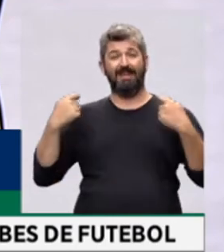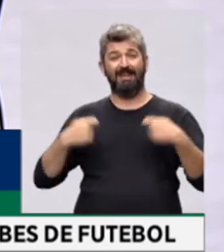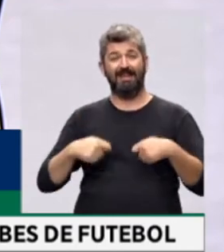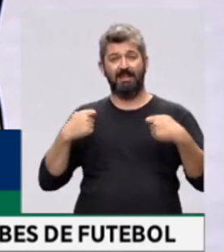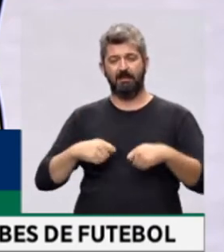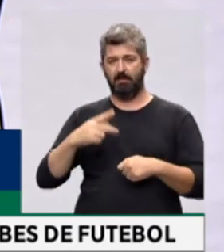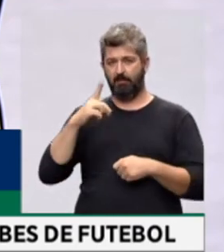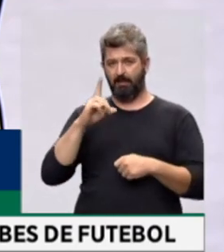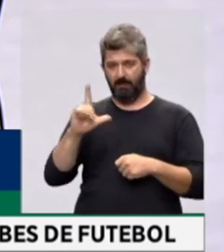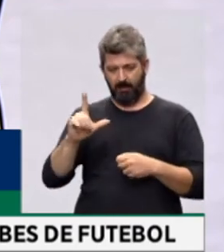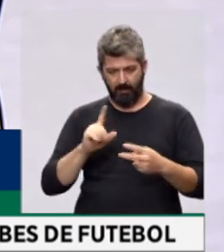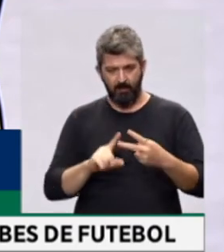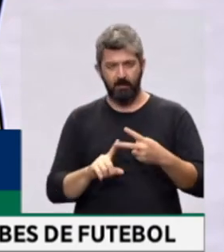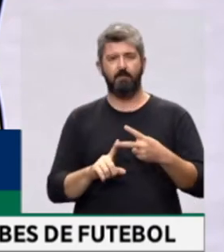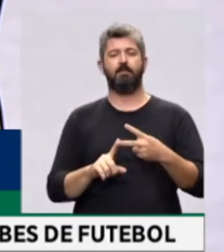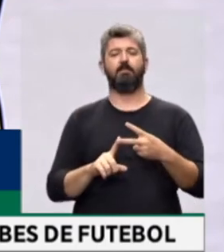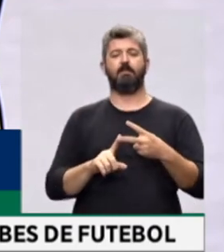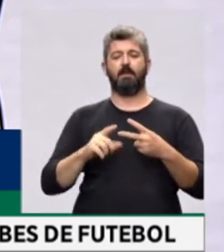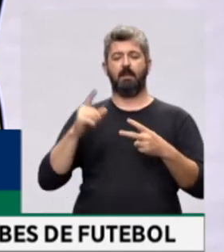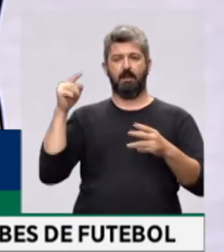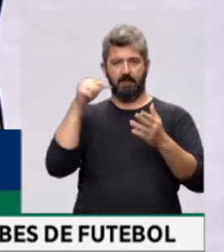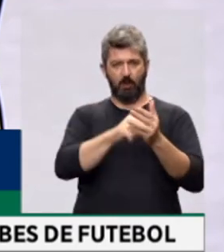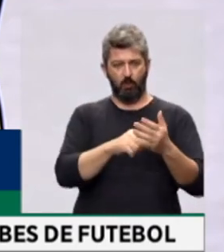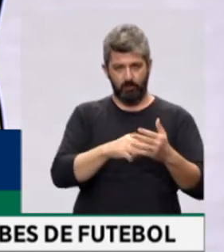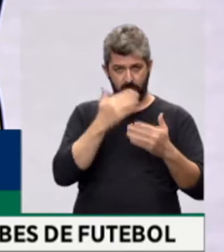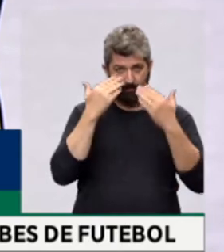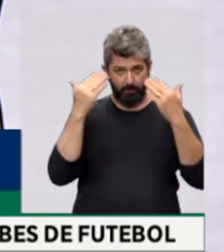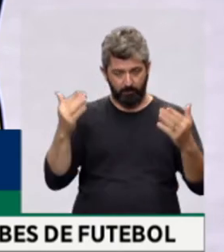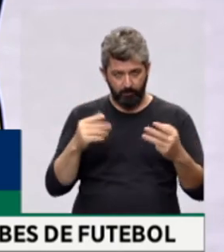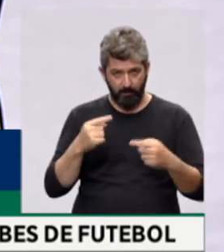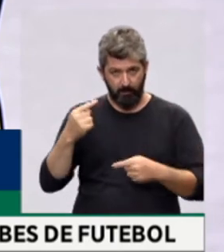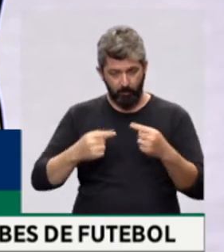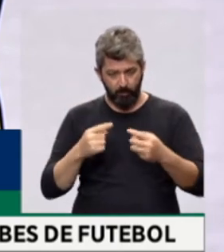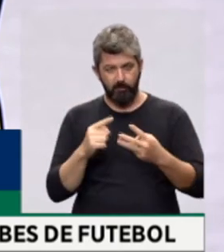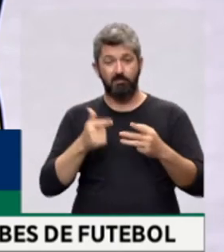TECNOLOGIA, A ACEITO ECO PÚ BLICA, ESTAMOS JUNTOS COM OS TRABALHADORES E AS TRABALHADORAS FAZENDO TODOS OS MOVIMENTOS NECESSÁRIOS, PDL